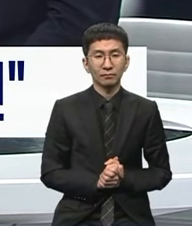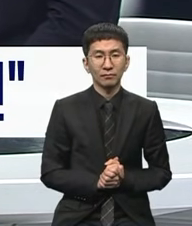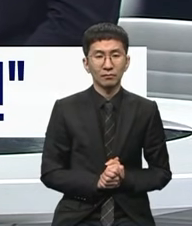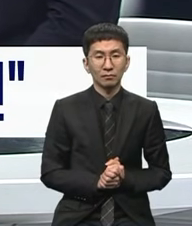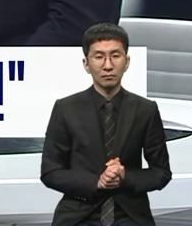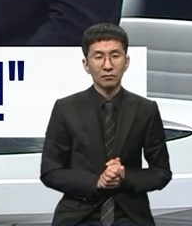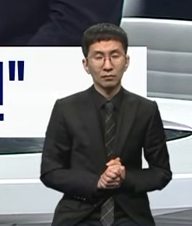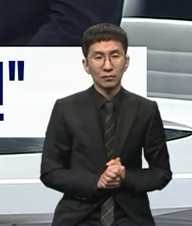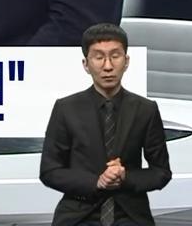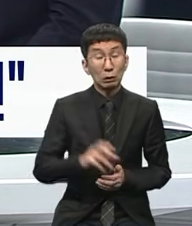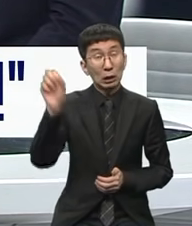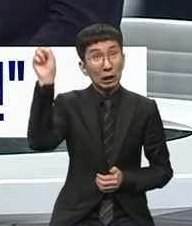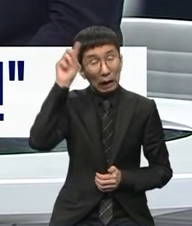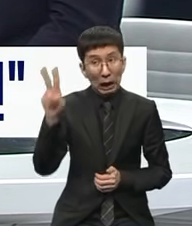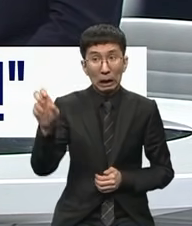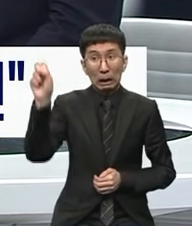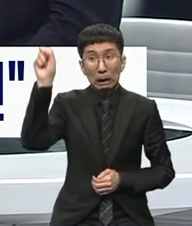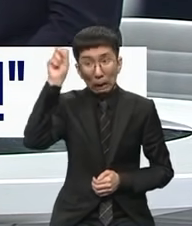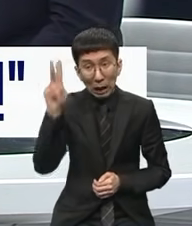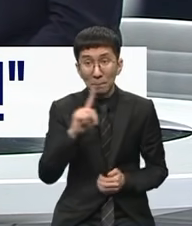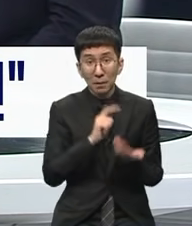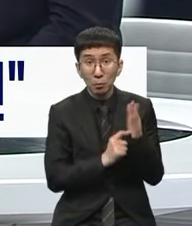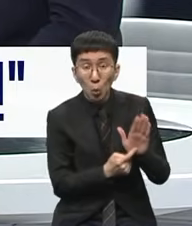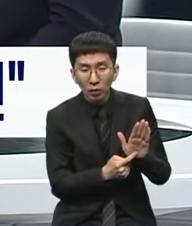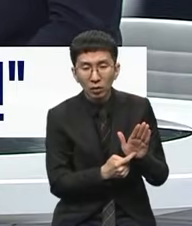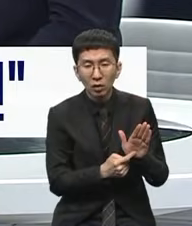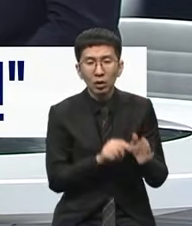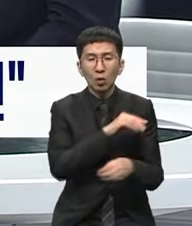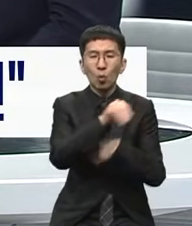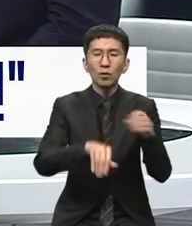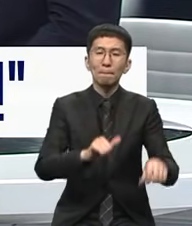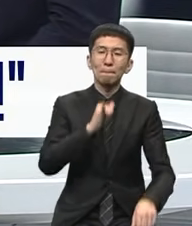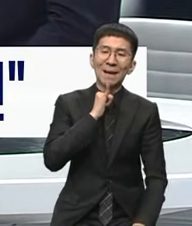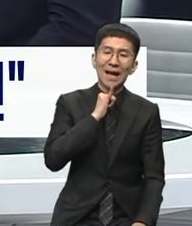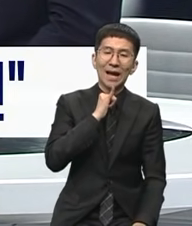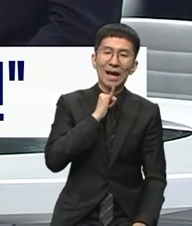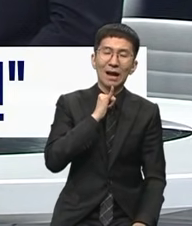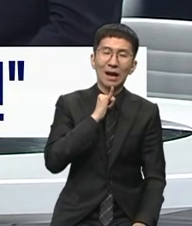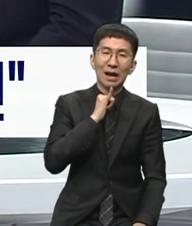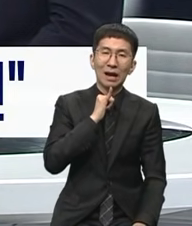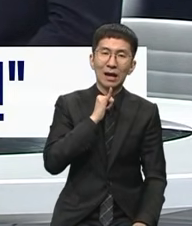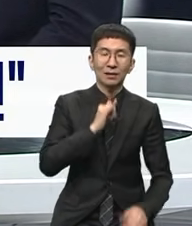그때그때 순발력에 의존하면 나중에 위험 부담을 본인이 안게 되는 거니까요.